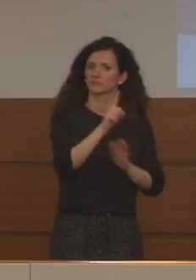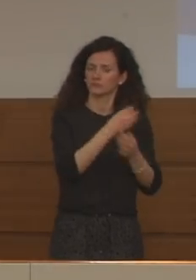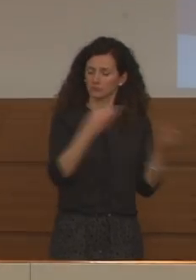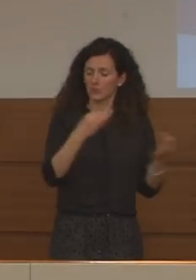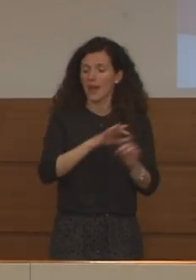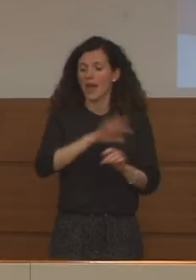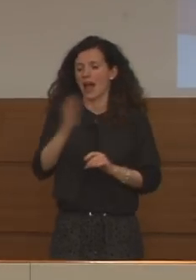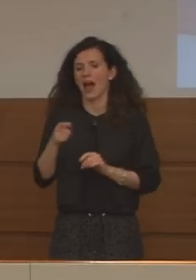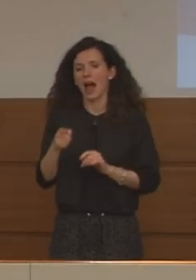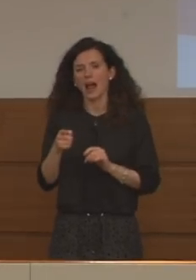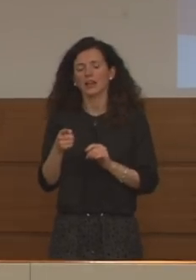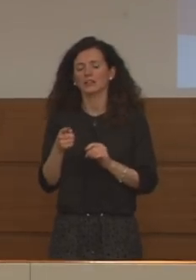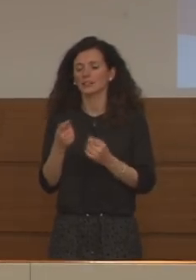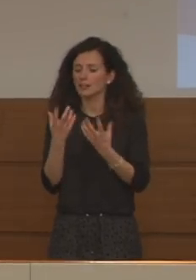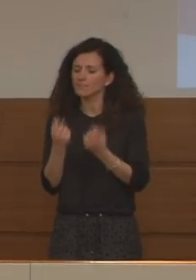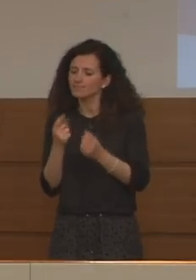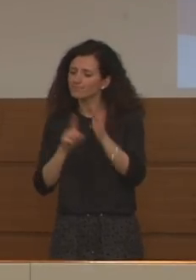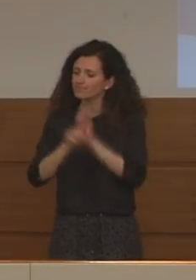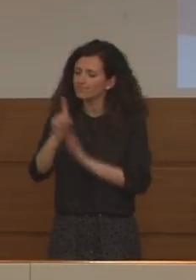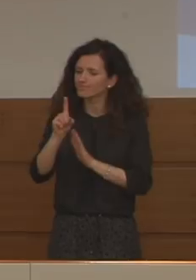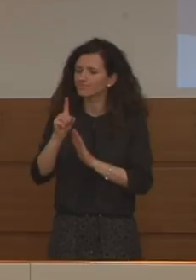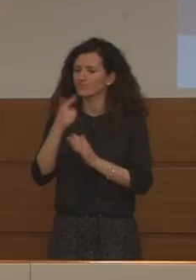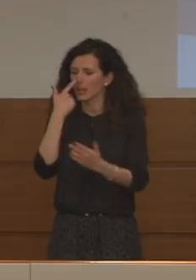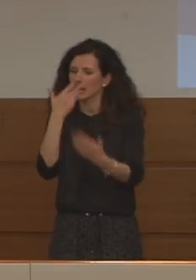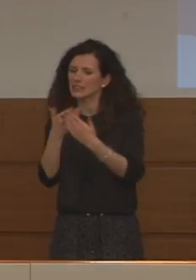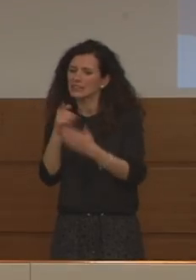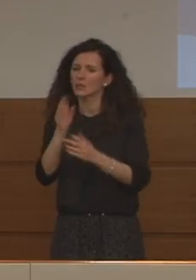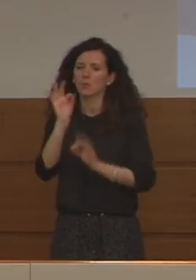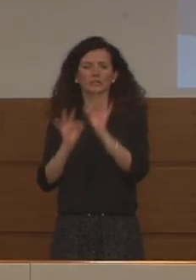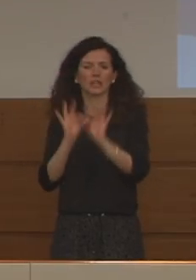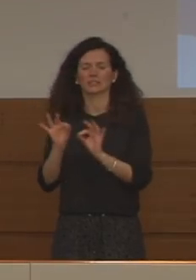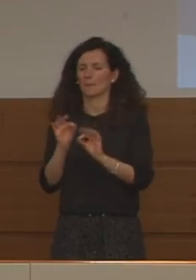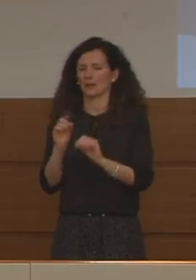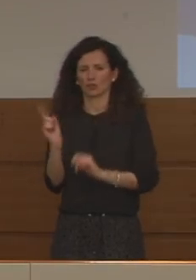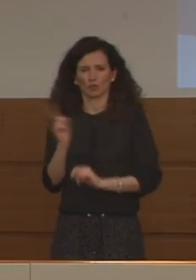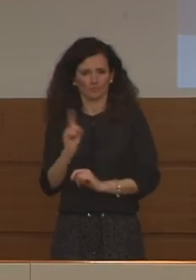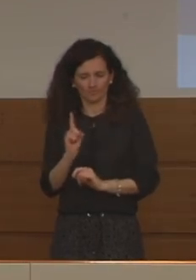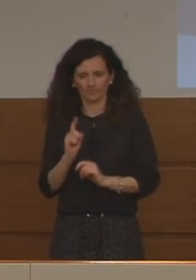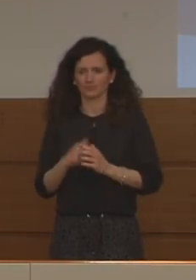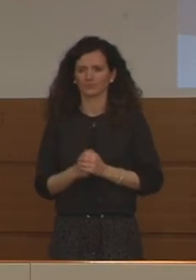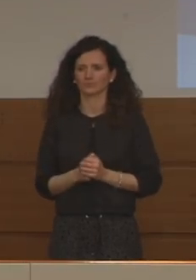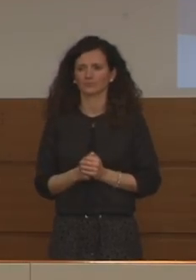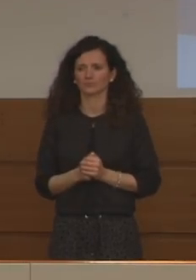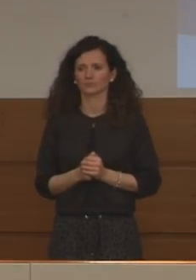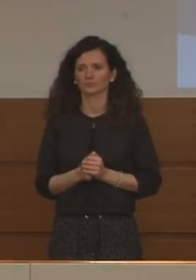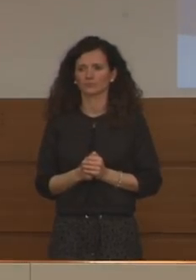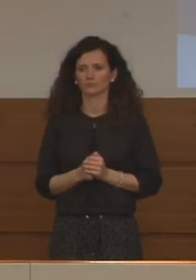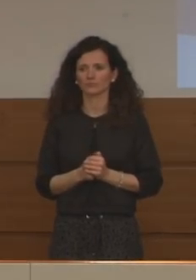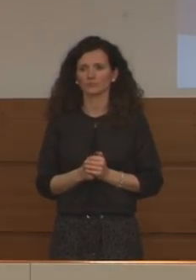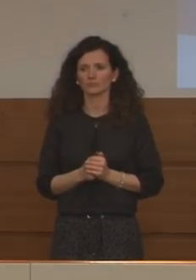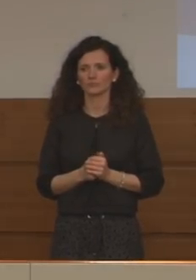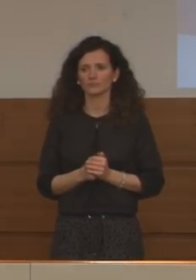superiori ad altri tipi di trattamento. Io credo che, senza entrare nel dettaglio